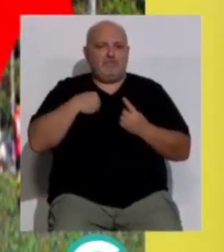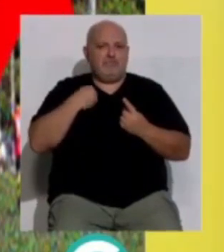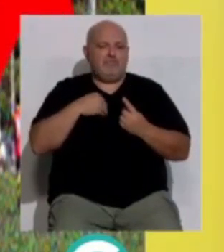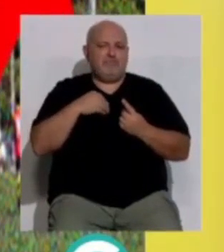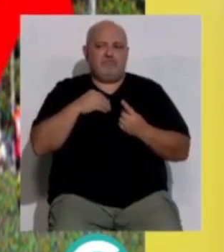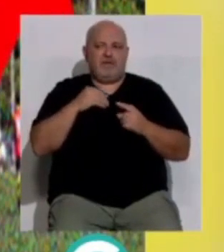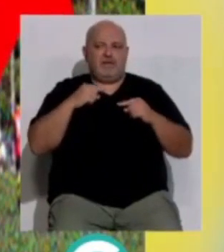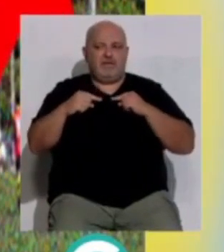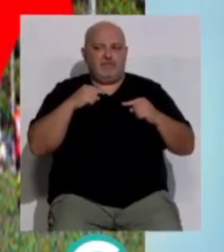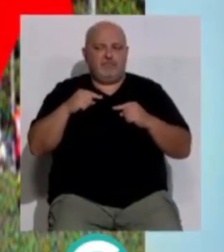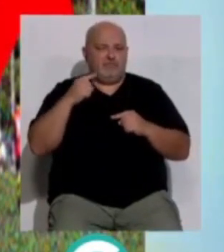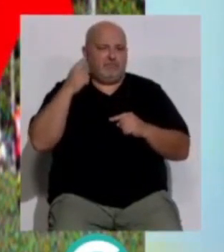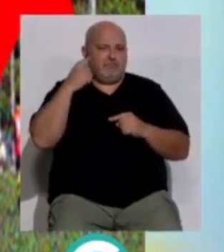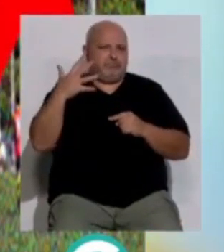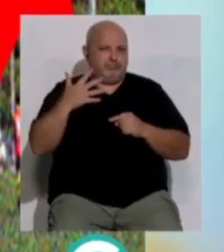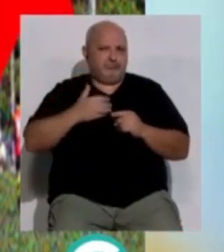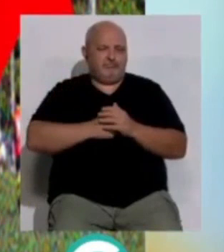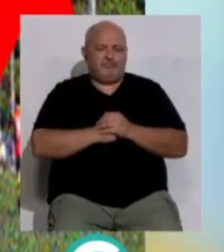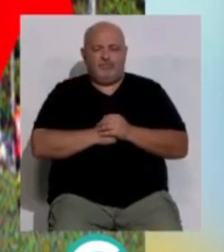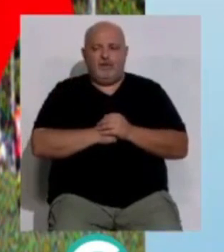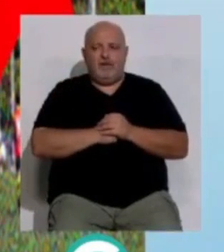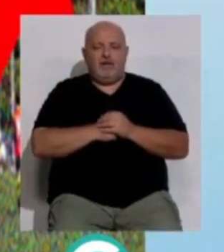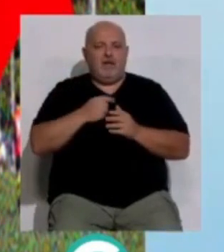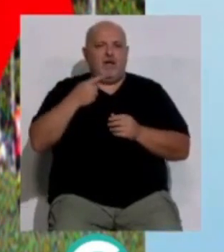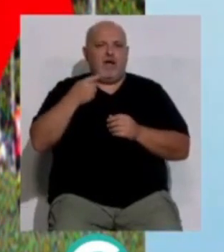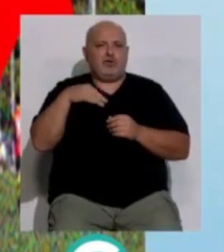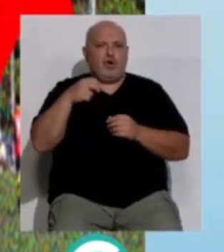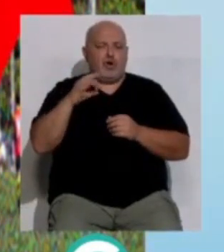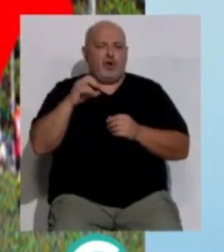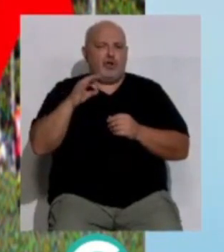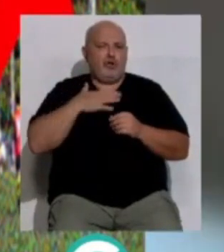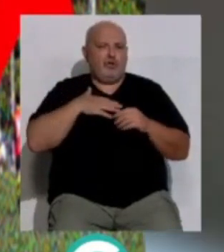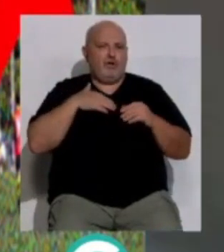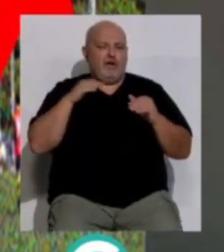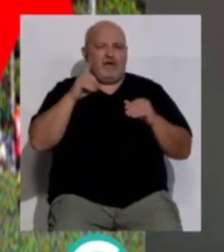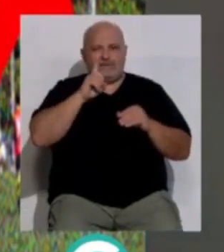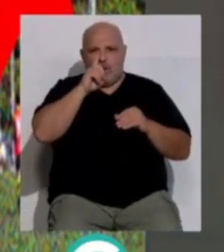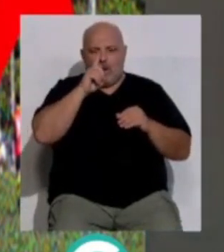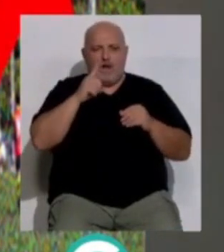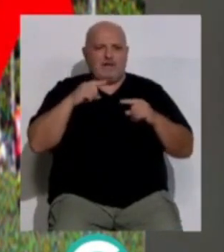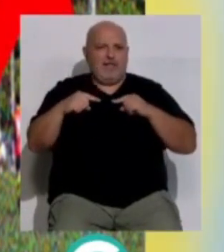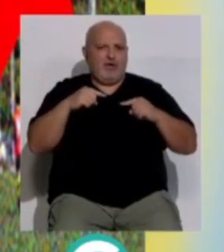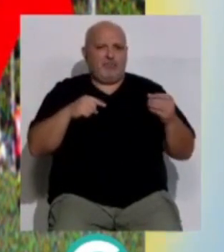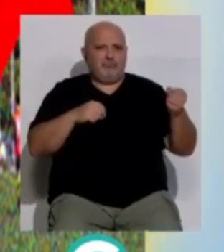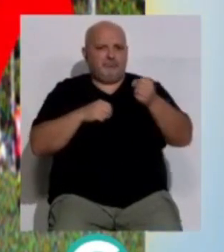entrenadores más representativos Antonio iriondo entrenador del Atlético San luqueño que acaba de